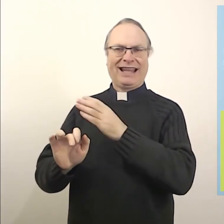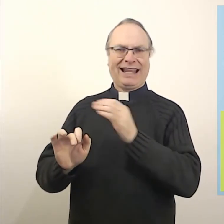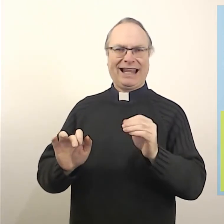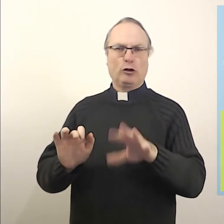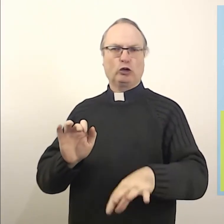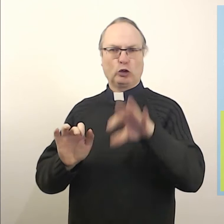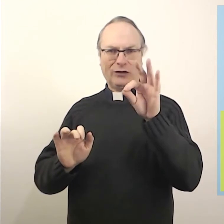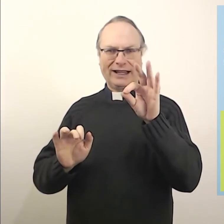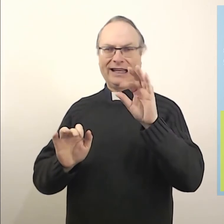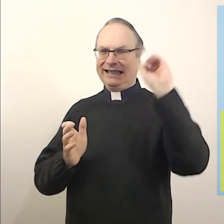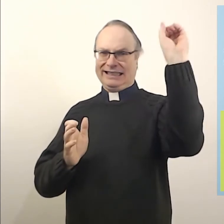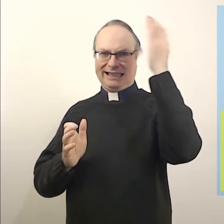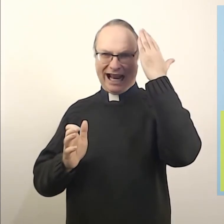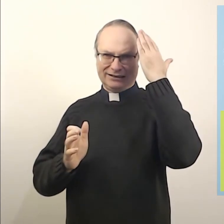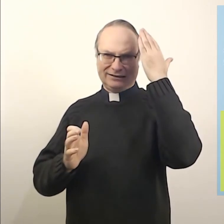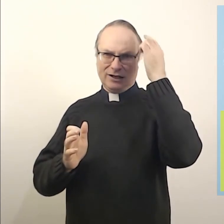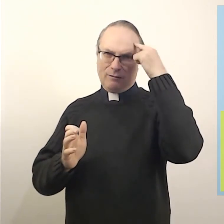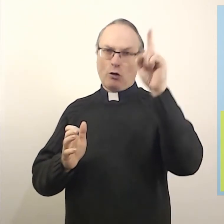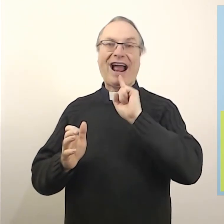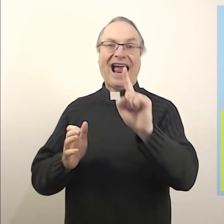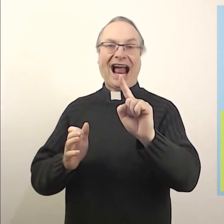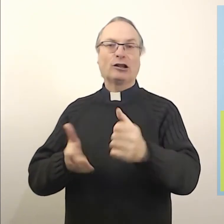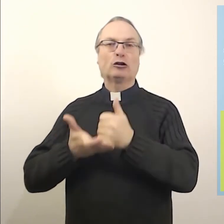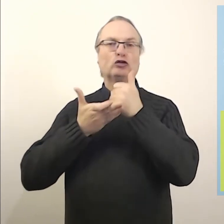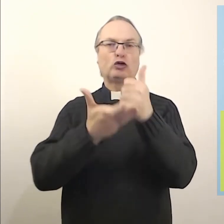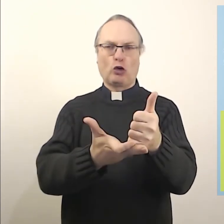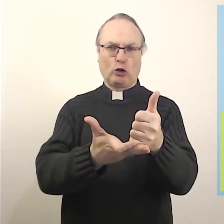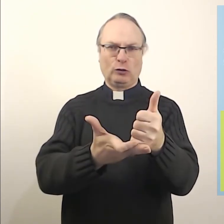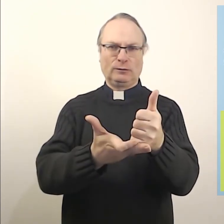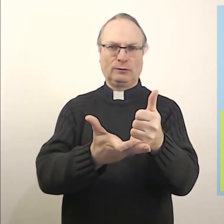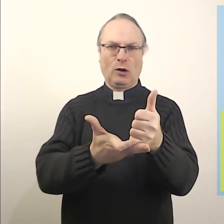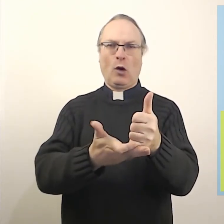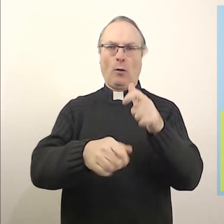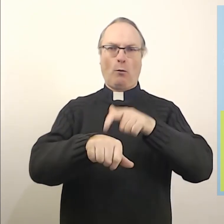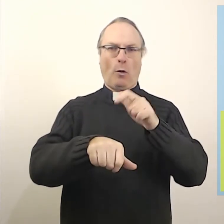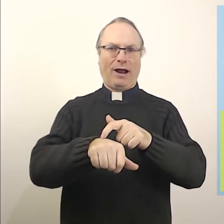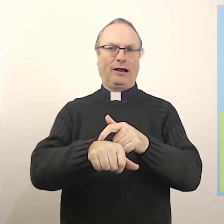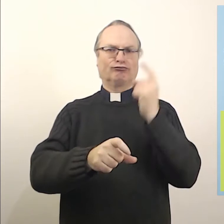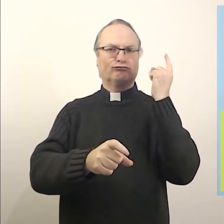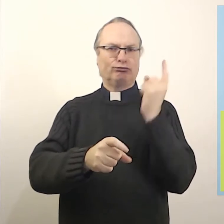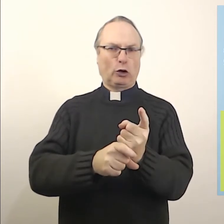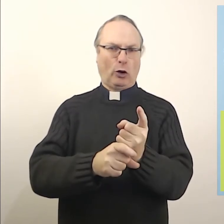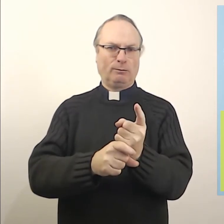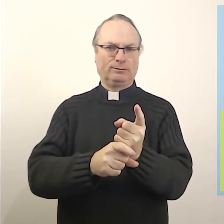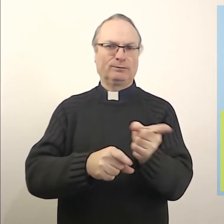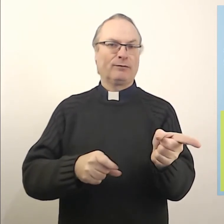et de trouver grâce pour être secourus au moment opportun.